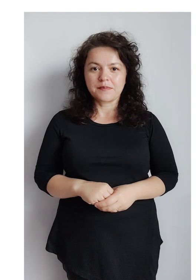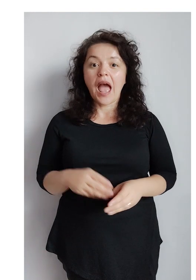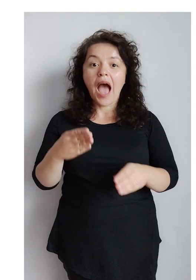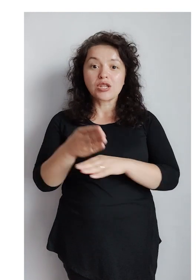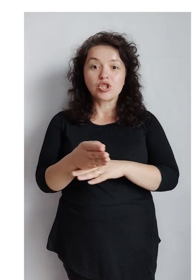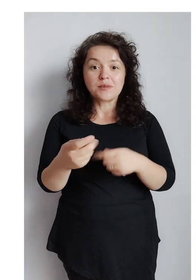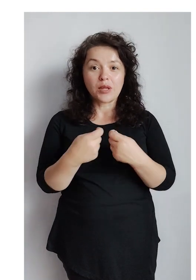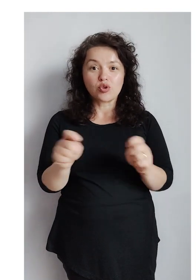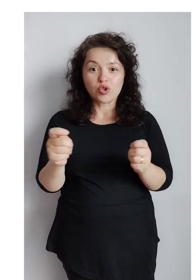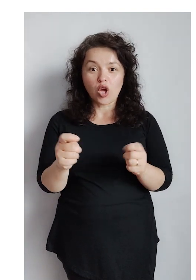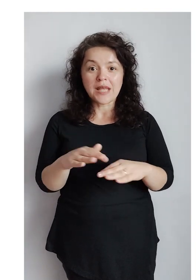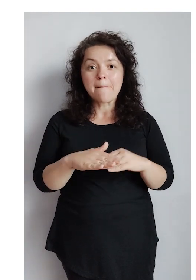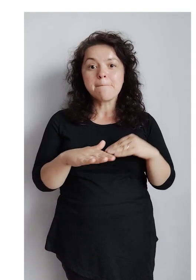Acces pentru toți în plaje